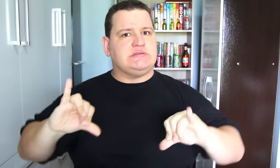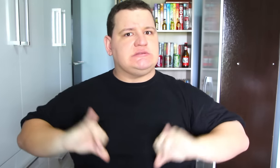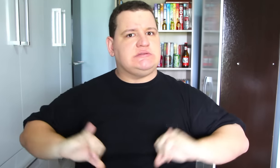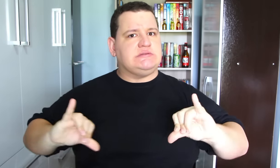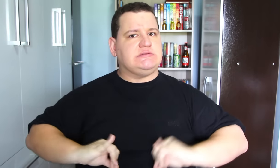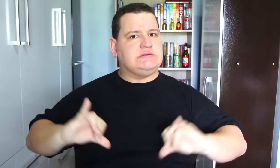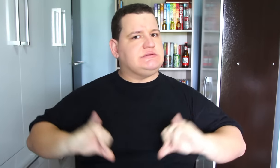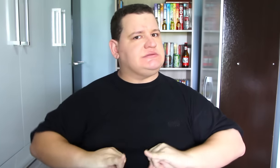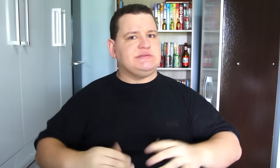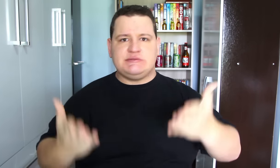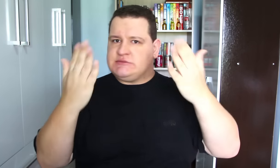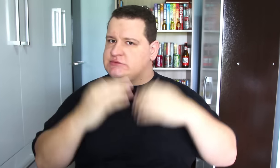Que sofrimento!